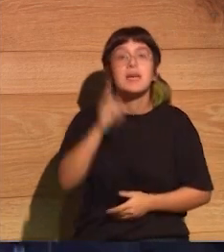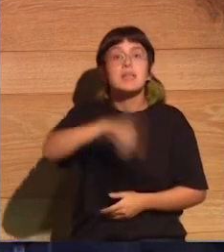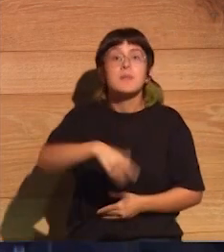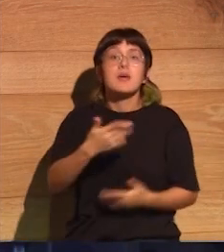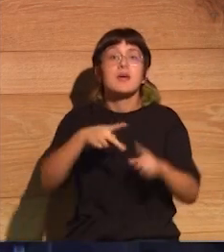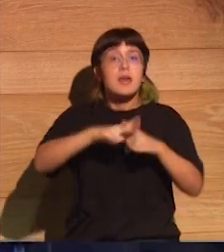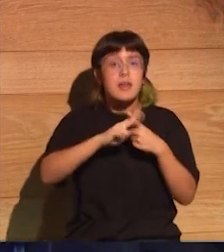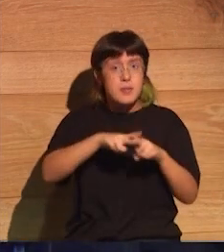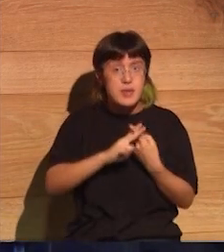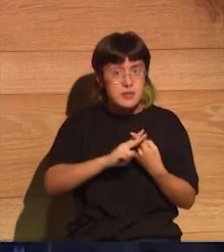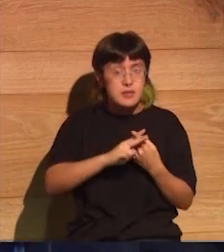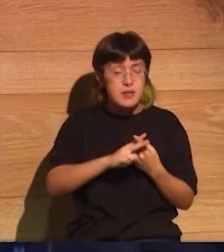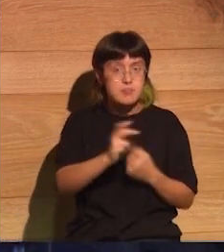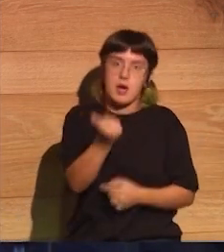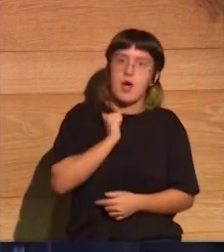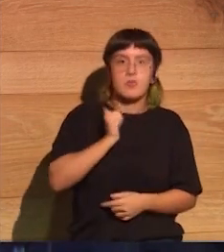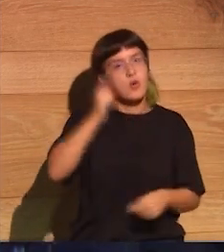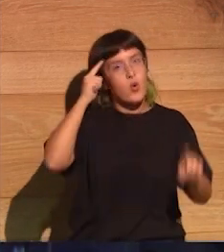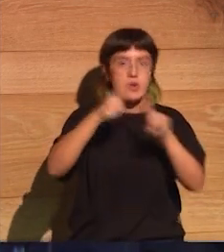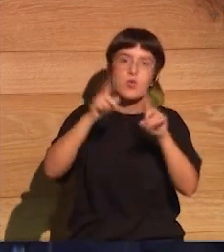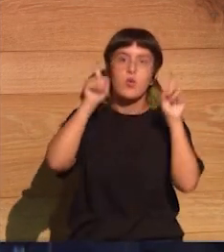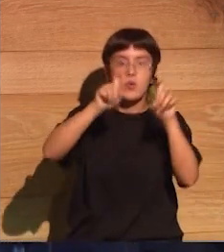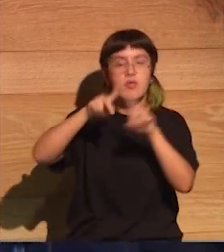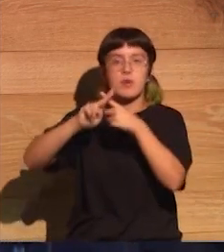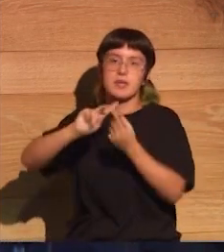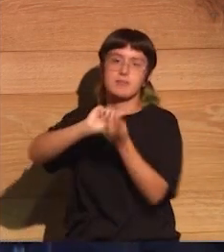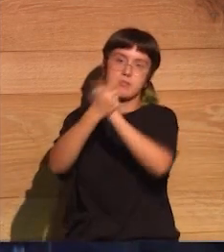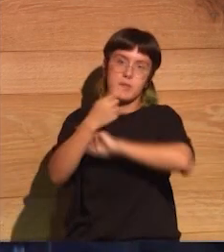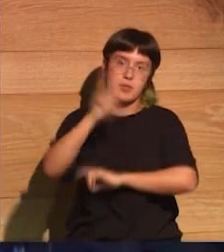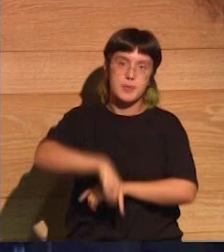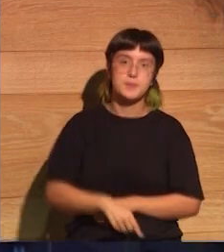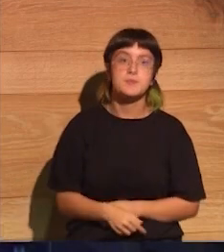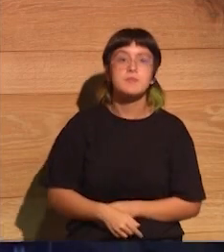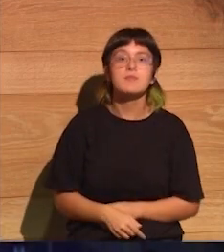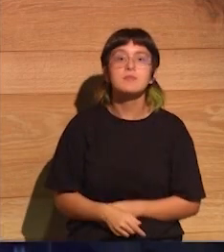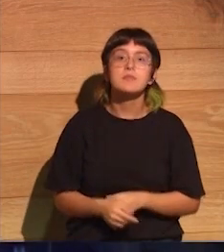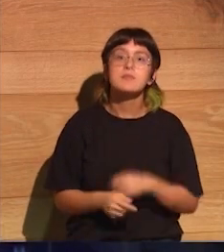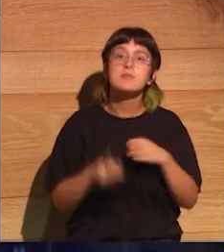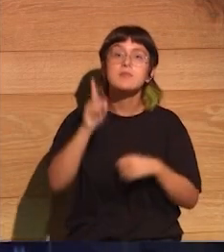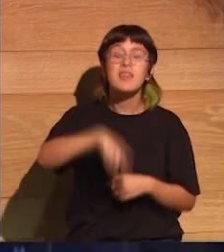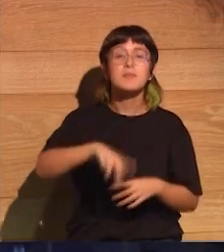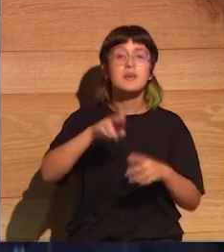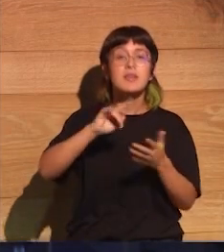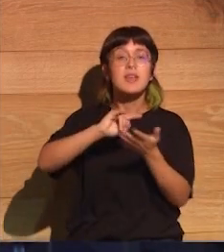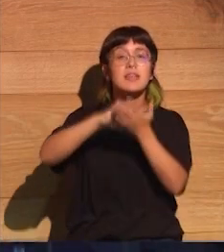las formas y las metodologías de educación. Otra última certeza que tenemos también es que esta revolución digital, por supuesto, va de tecnología